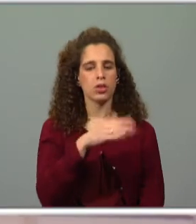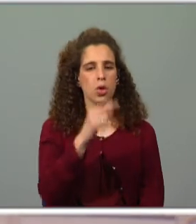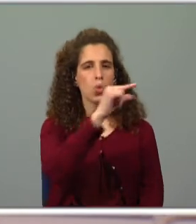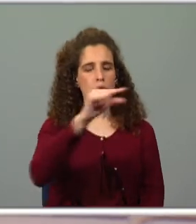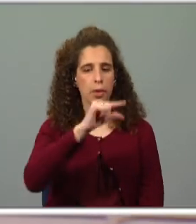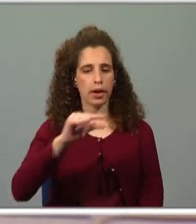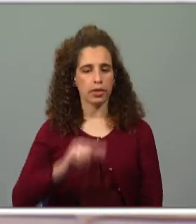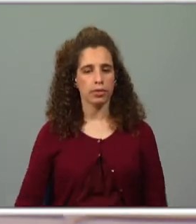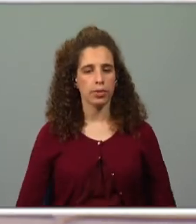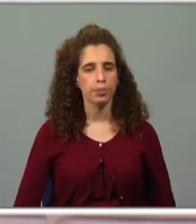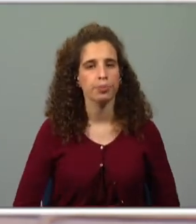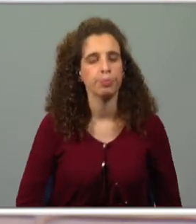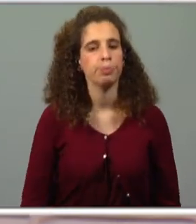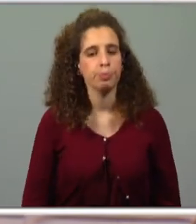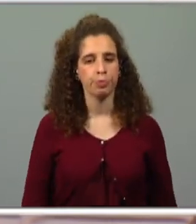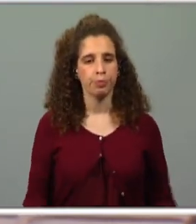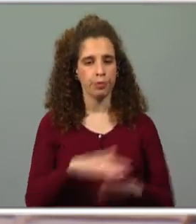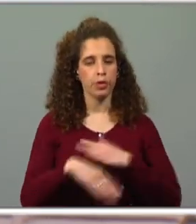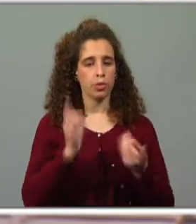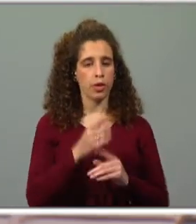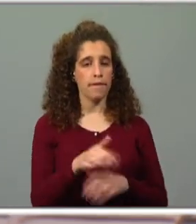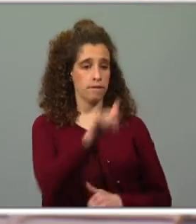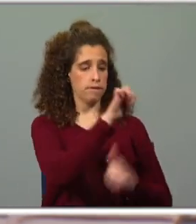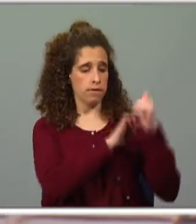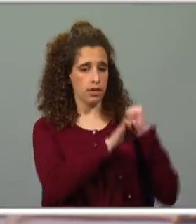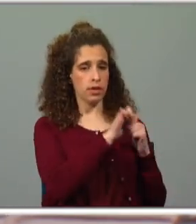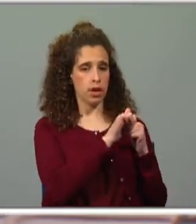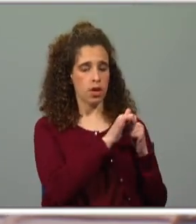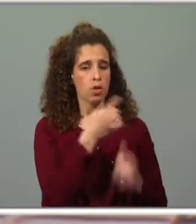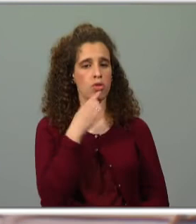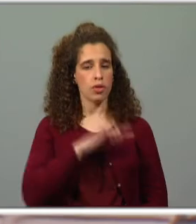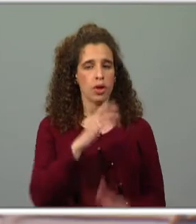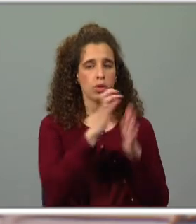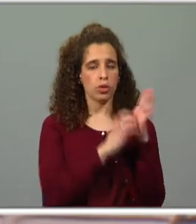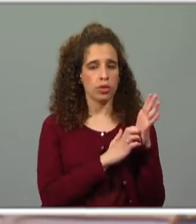parágrafos o que fazemos tínhamos que voltar não era novamente o nosso teste e 我們必須做什麼回來不是我們的測試